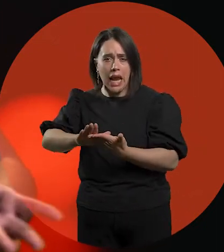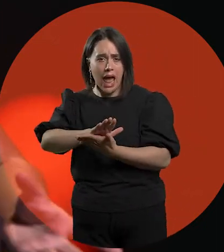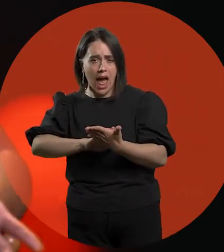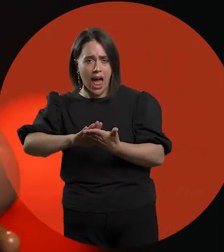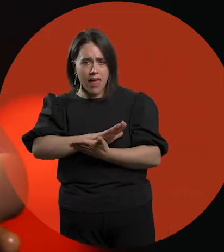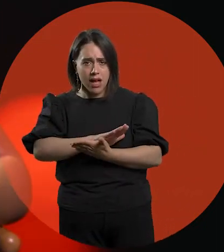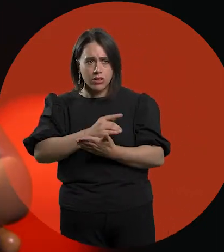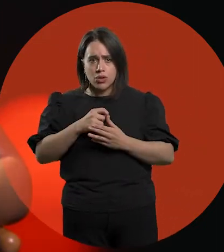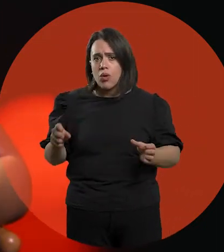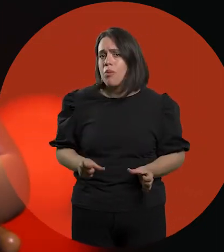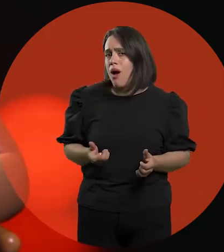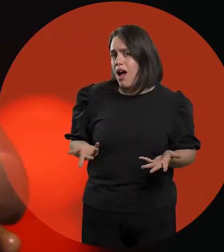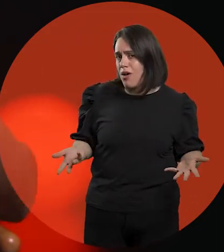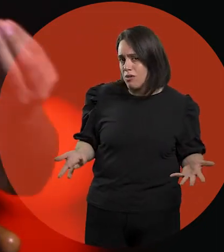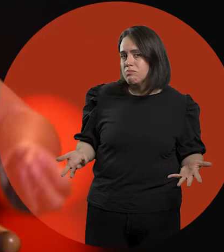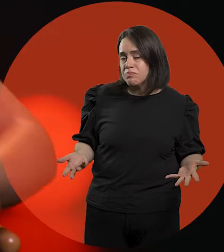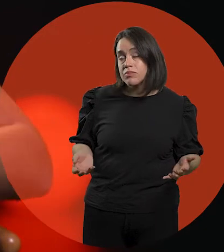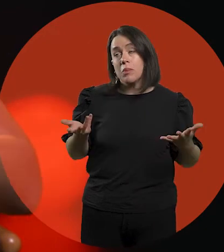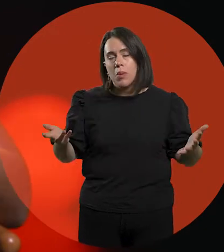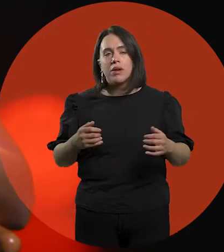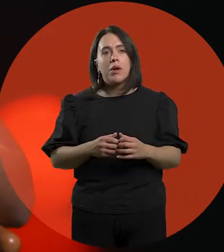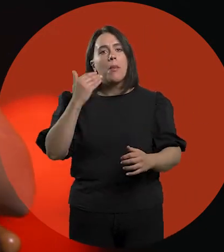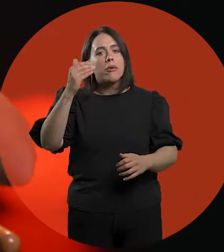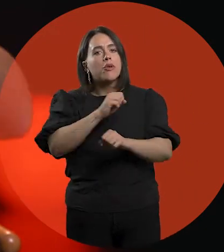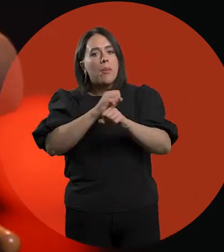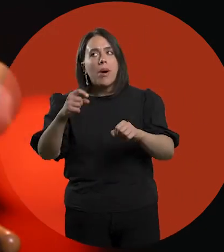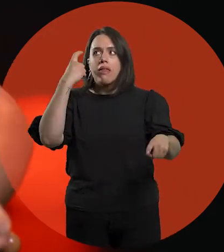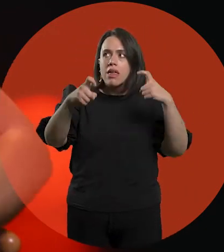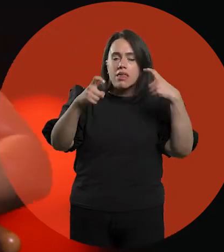¿cómo evaluamos eso? Bueno, puede ser mediante algún juego, a partir de puntos.